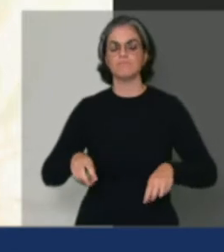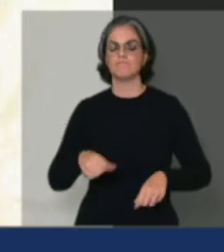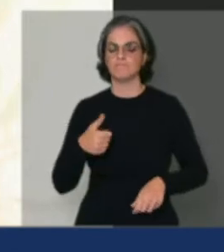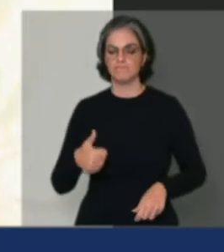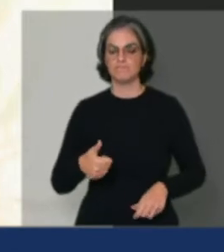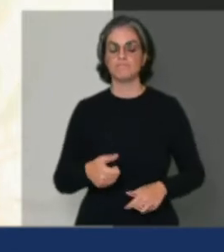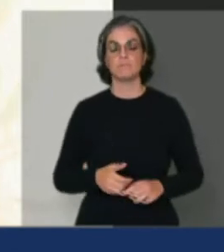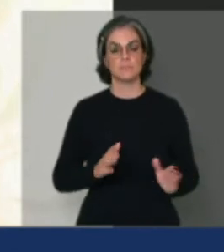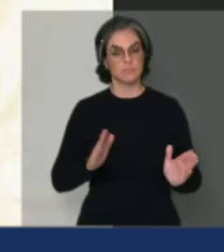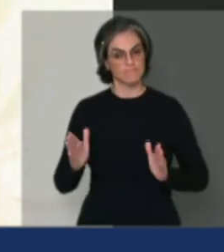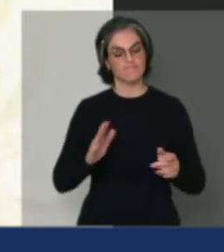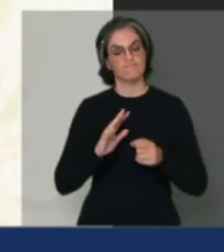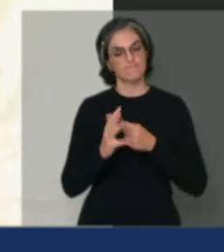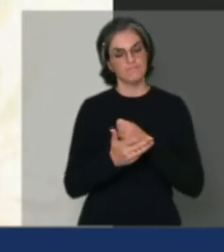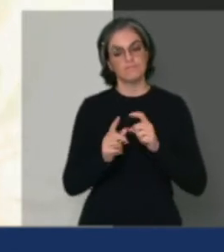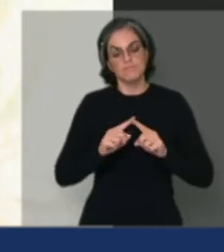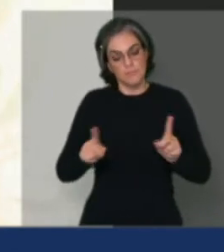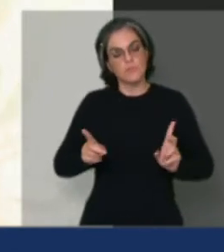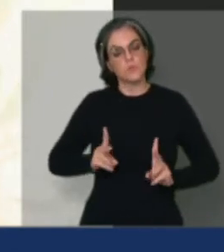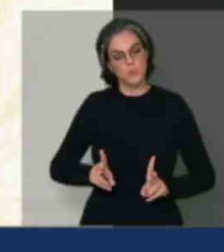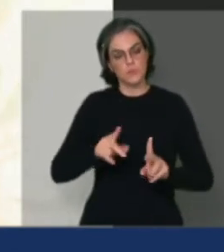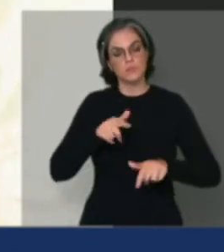ESTARMOS TRABALHANDO, DIFERENTEMENTE DO ANO PASSADO, QUANDO AÇÕES COMISSÕES FICARAM PARALISADAS,